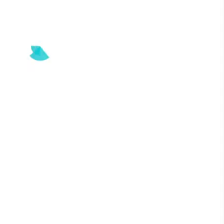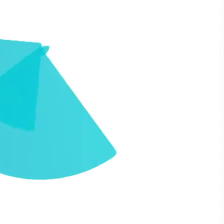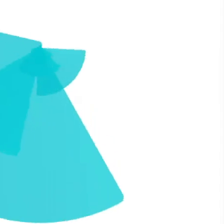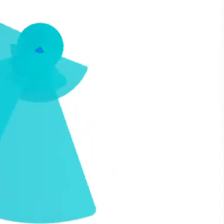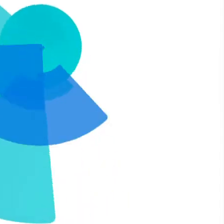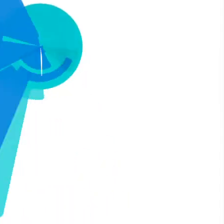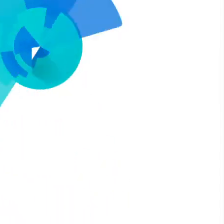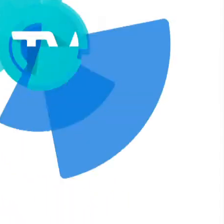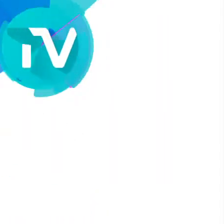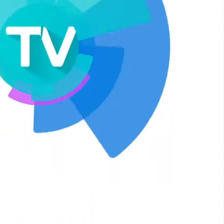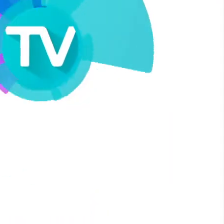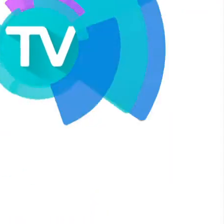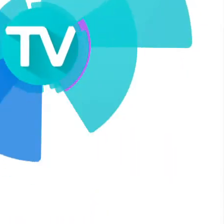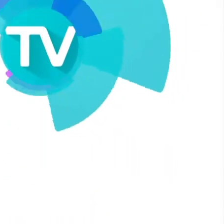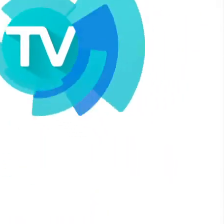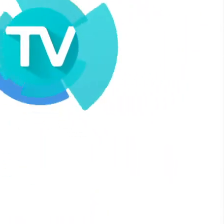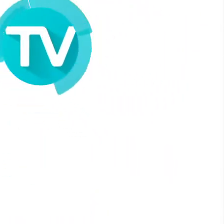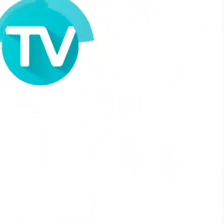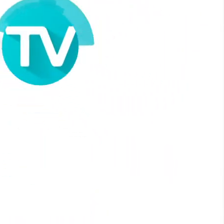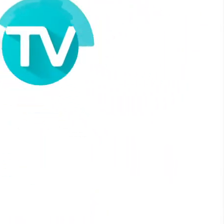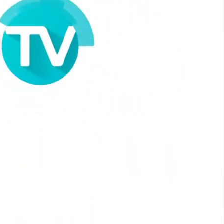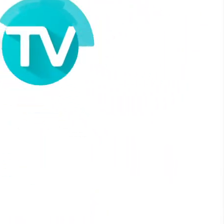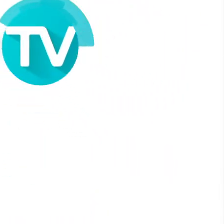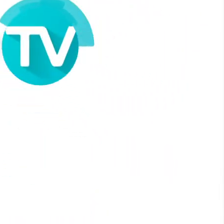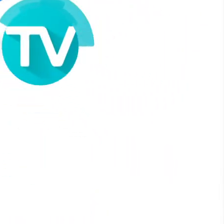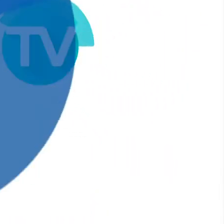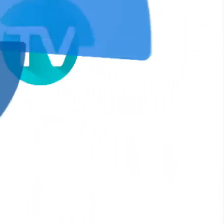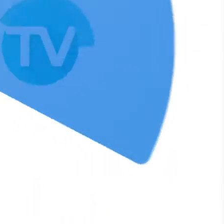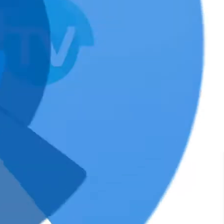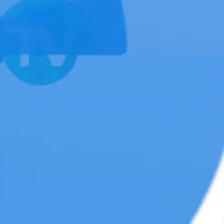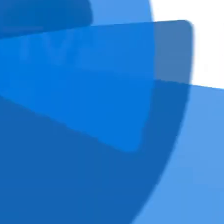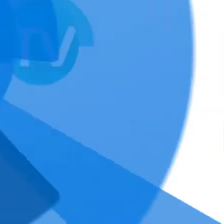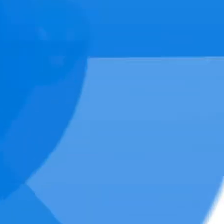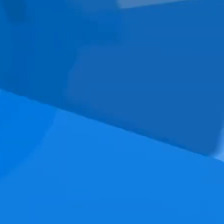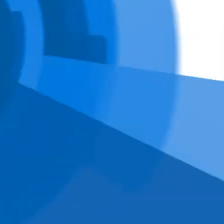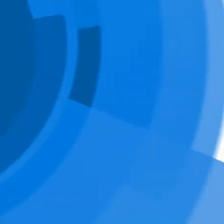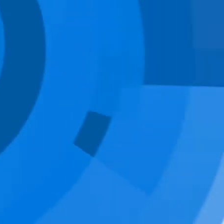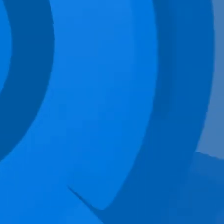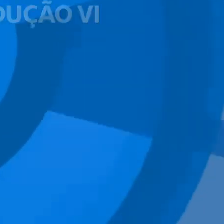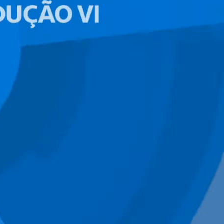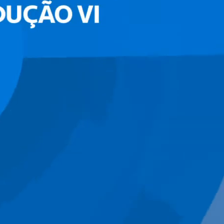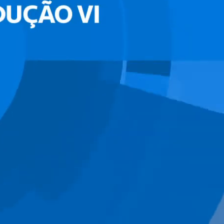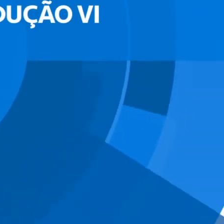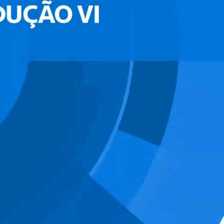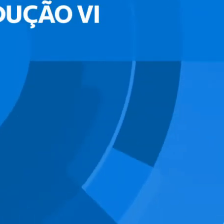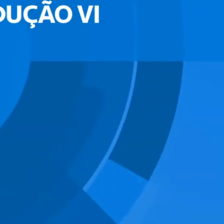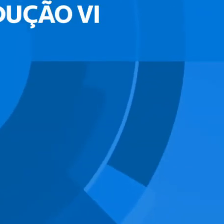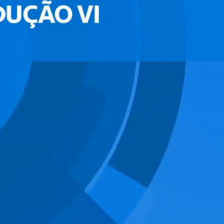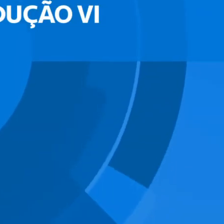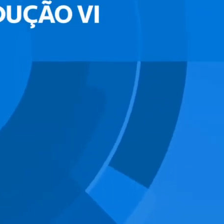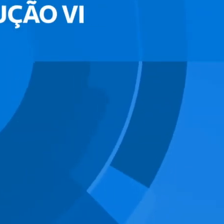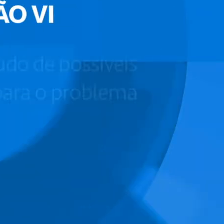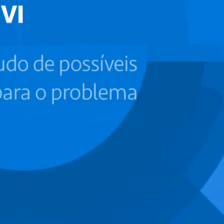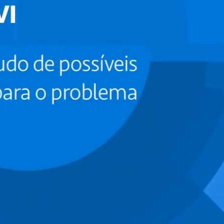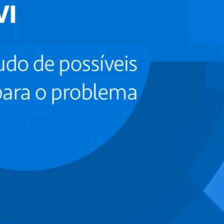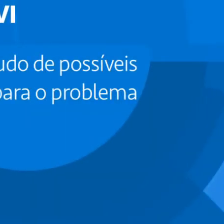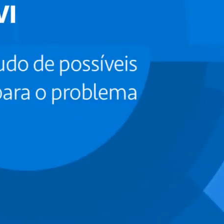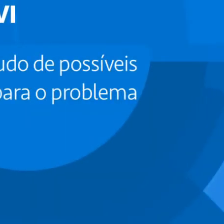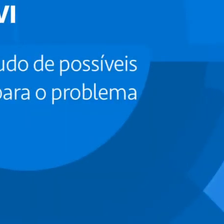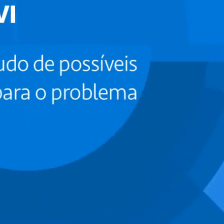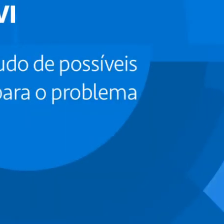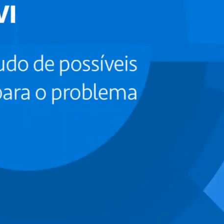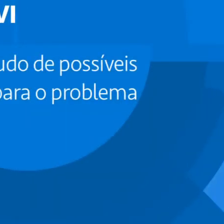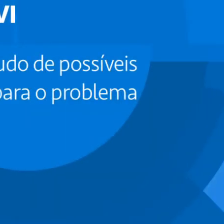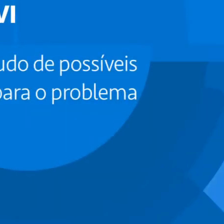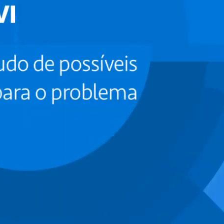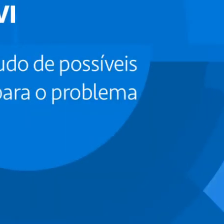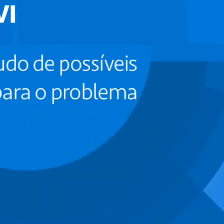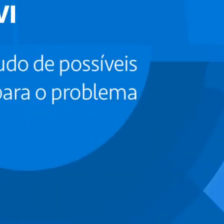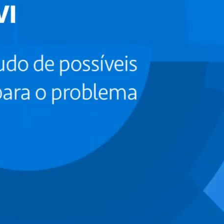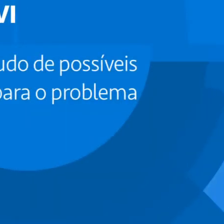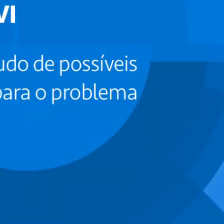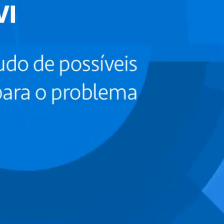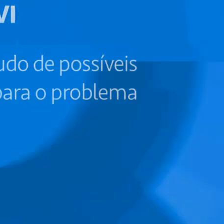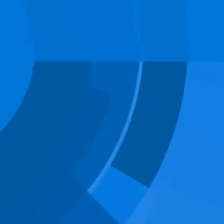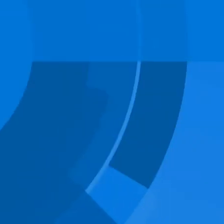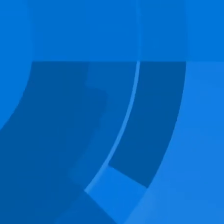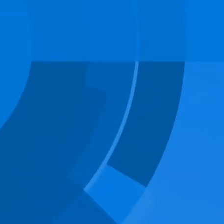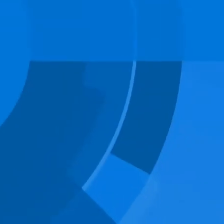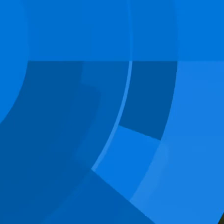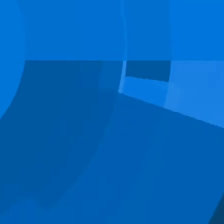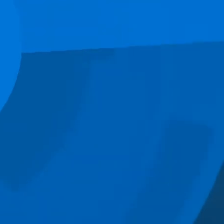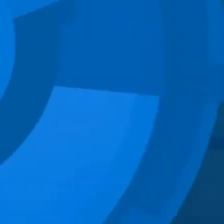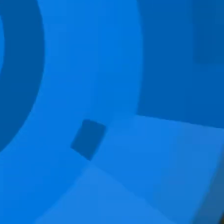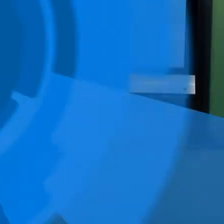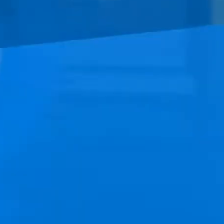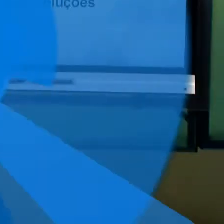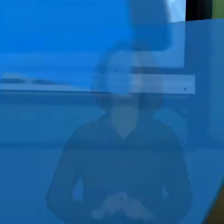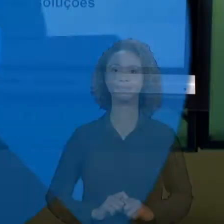[MÚSICA]